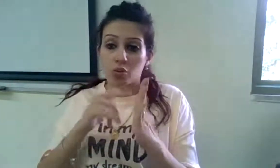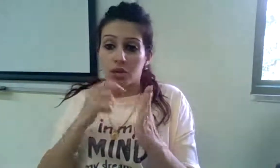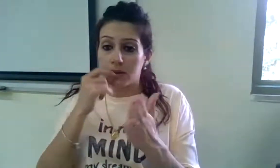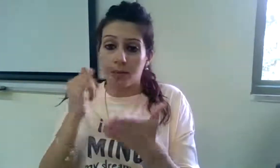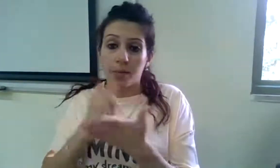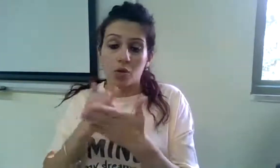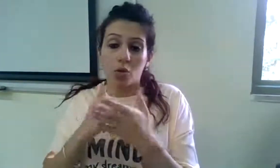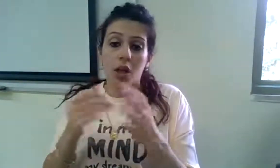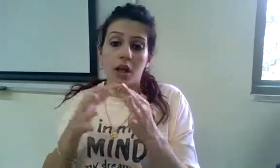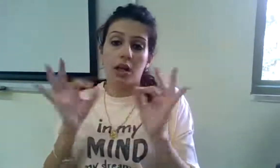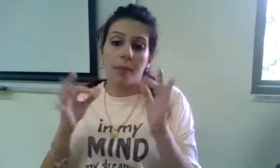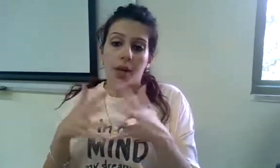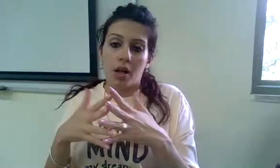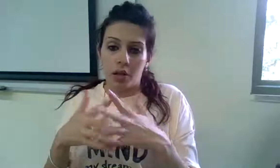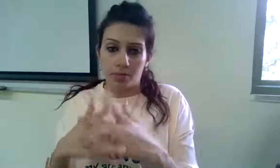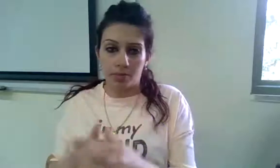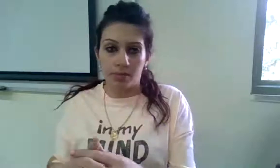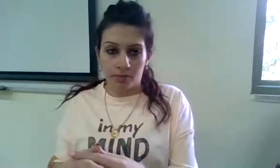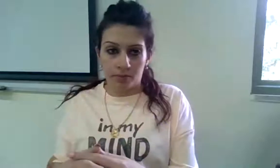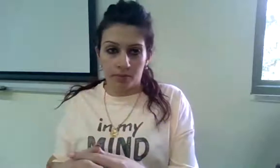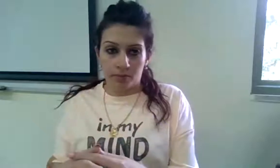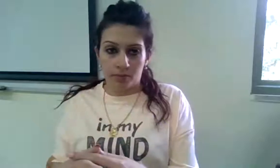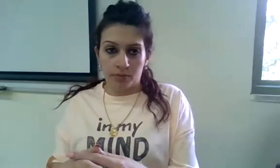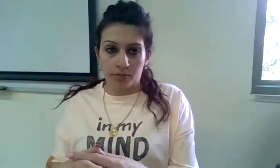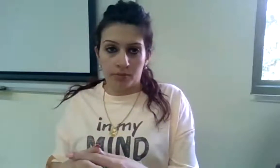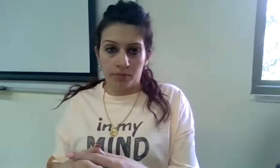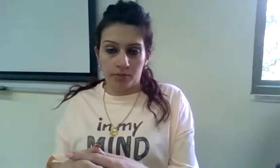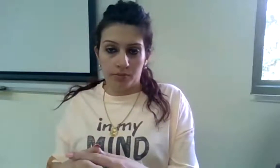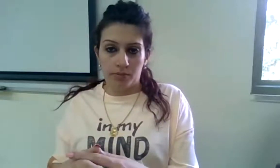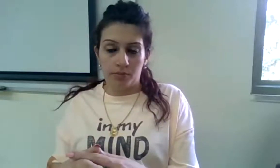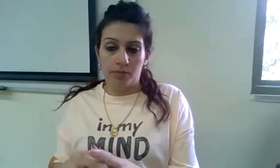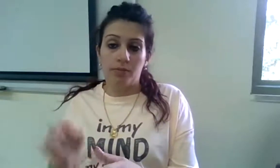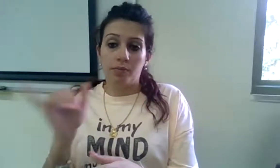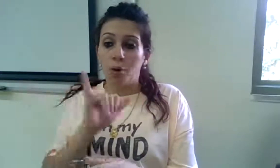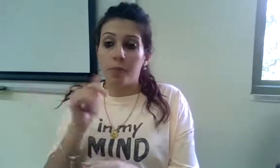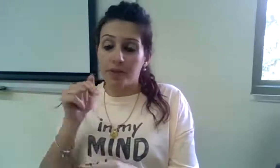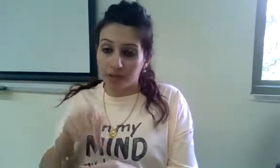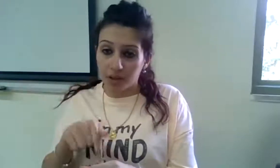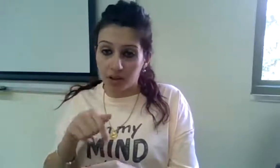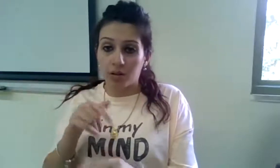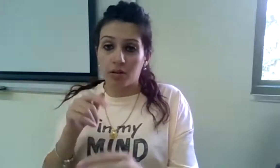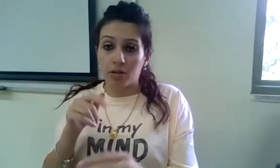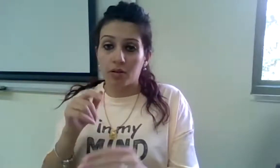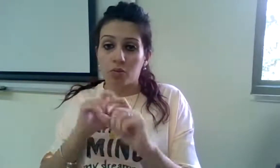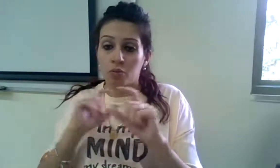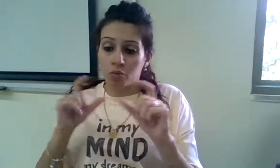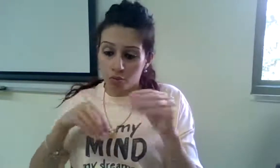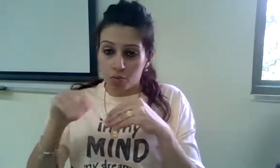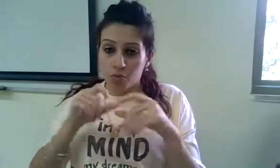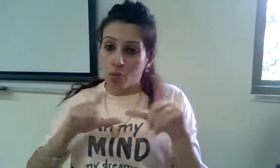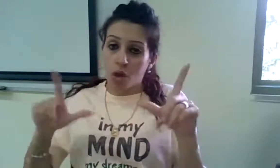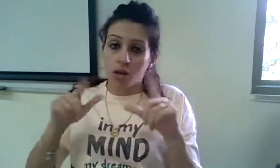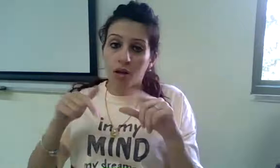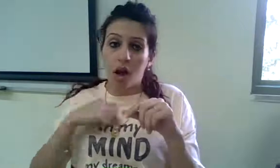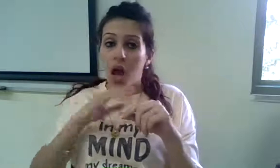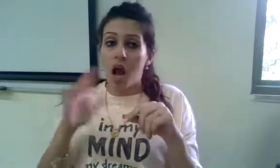فسوف يتبع ذلك الغالية العظمى منهم لذلك فأنني سأركز جهودي على هذه التدريبات